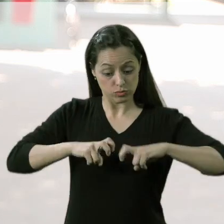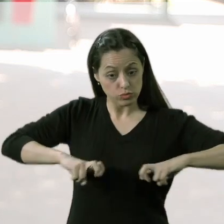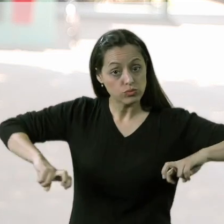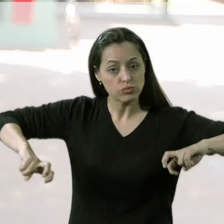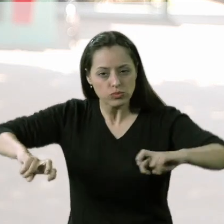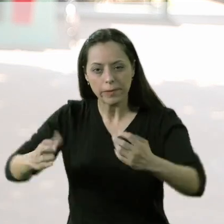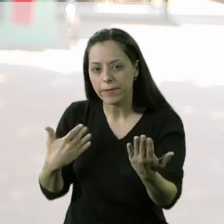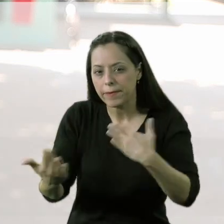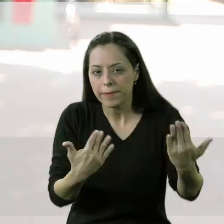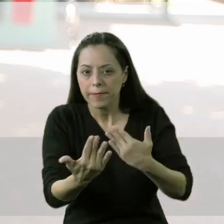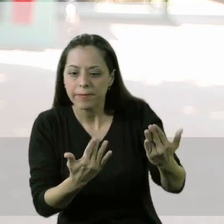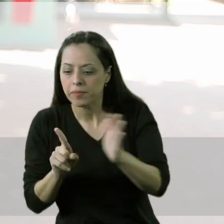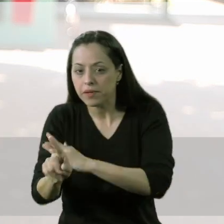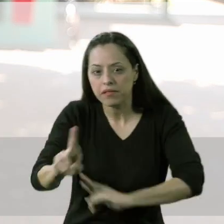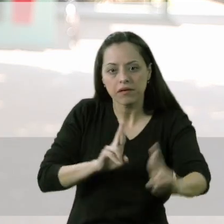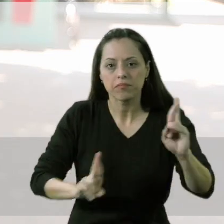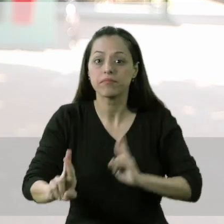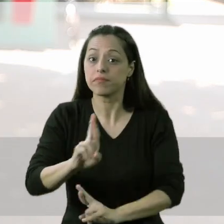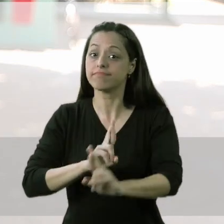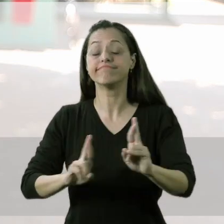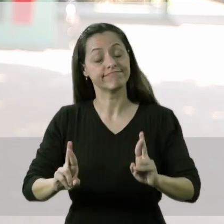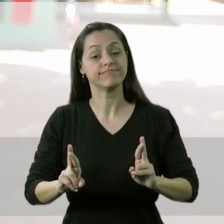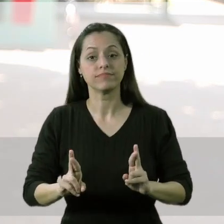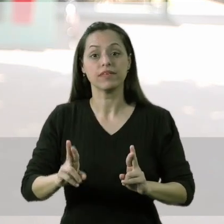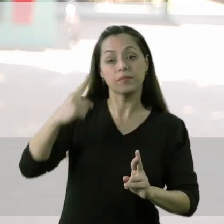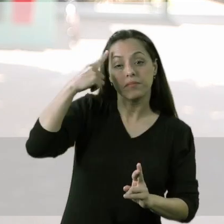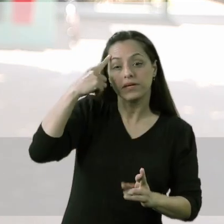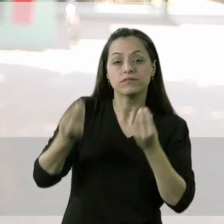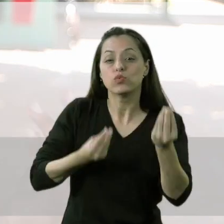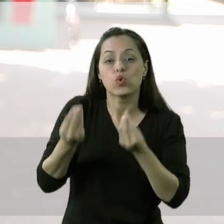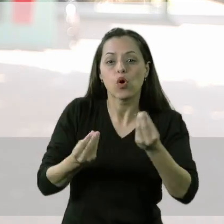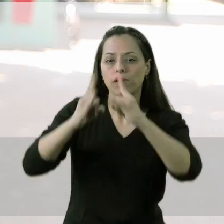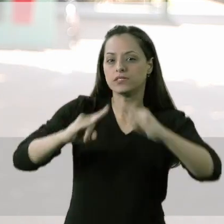Sentamos, conversamos com as crianças. Pensamos em como um circo funciona,